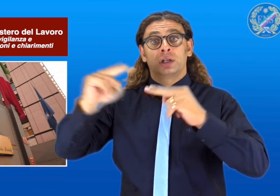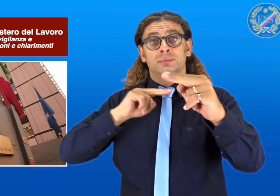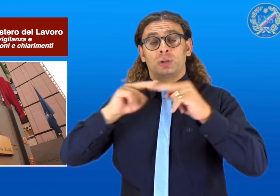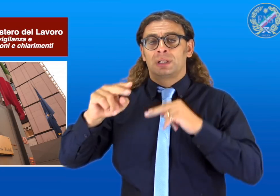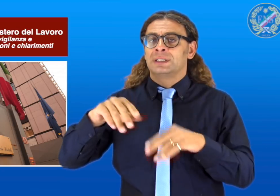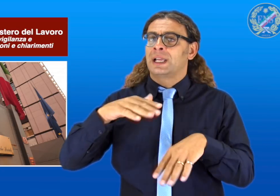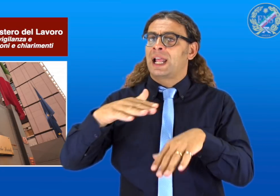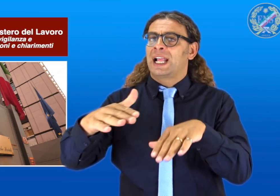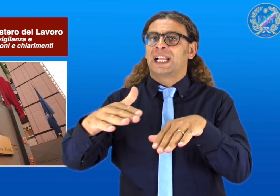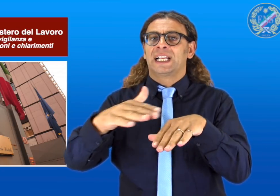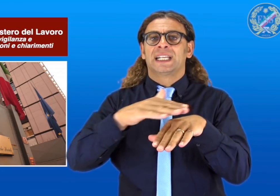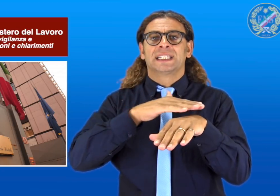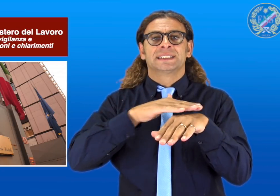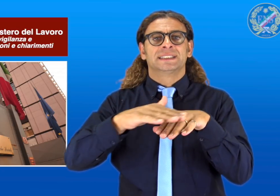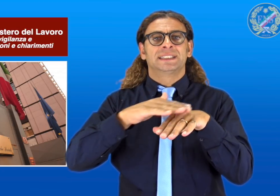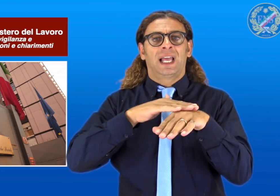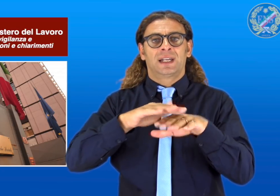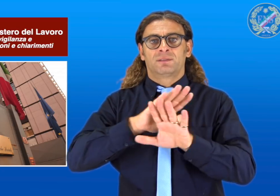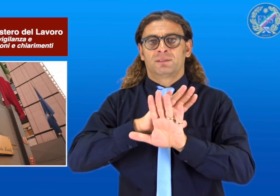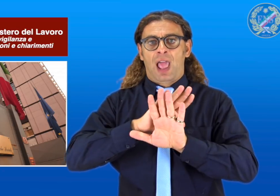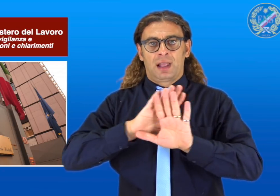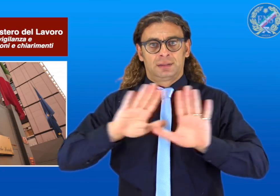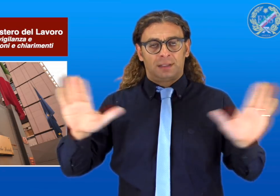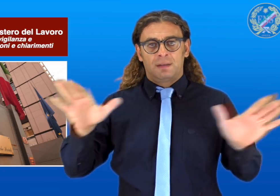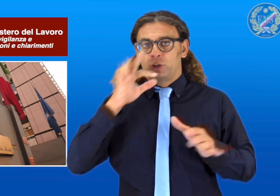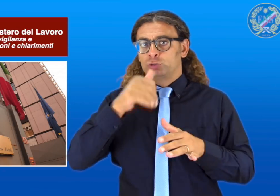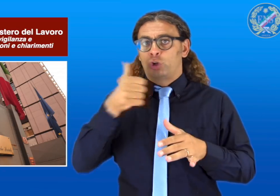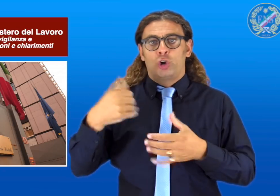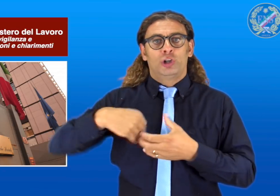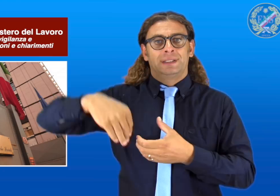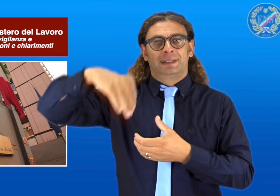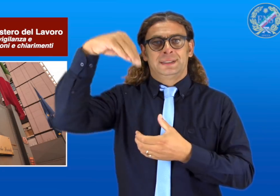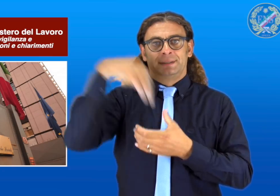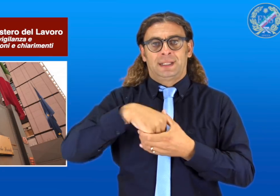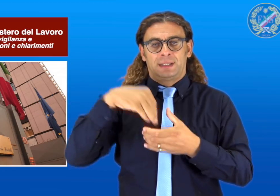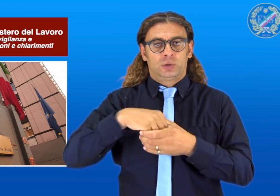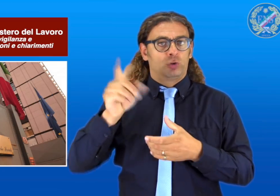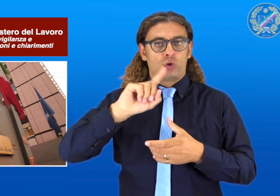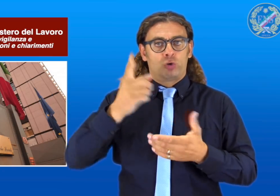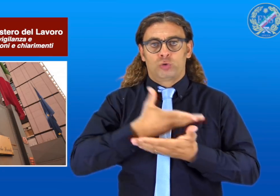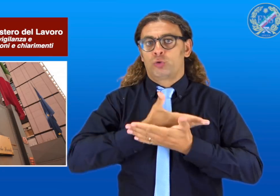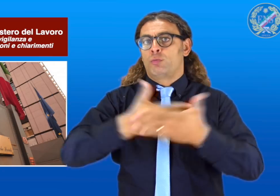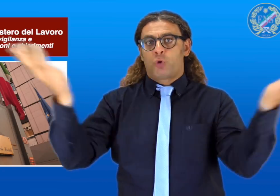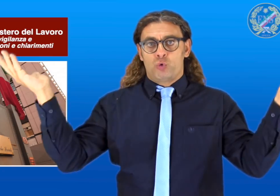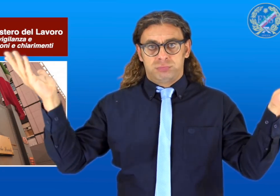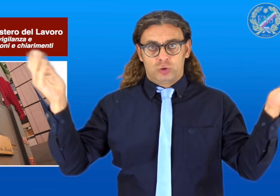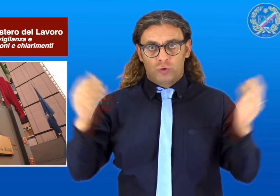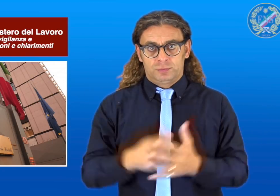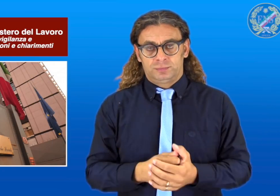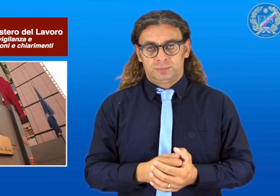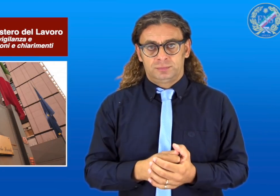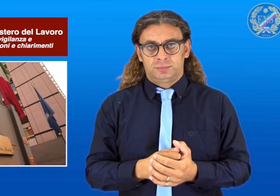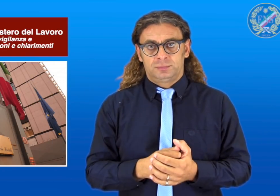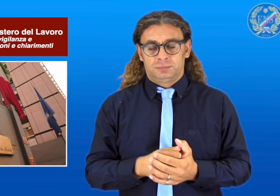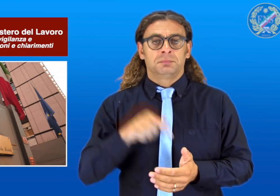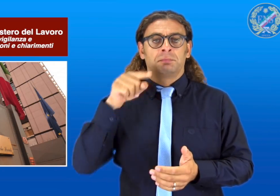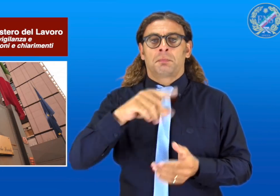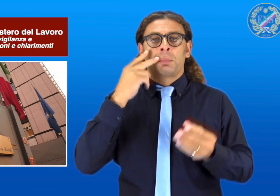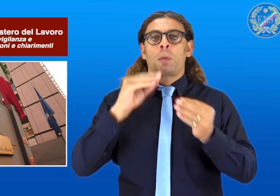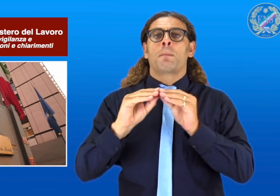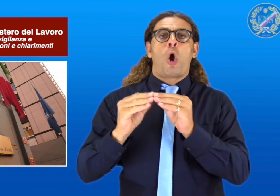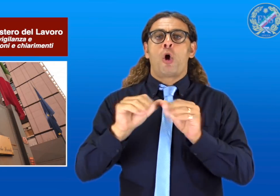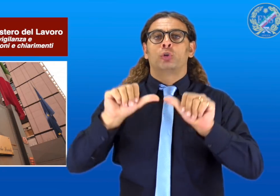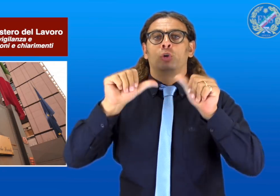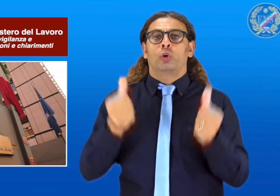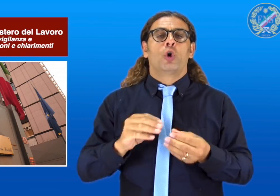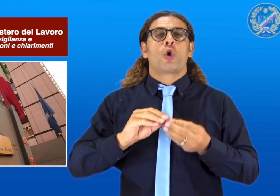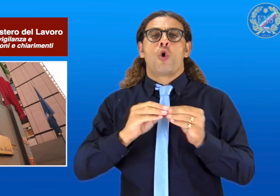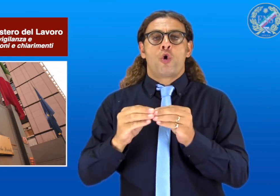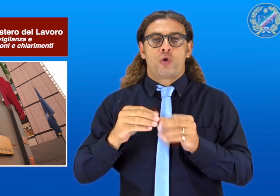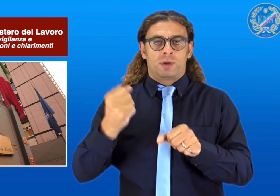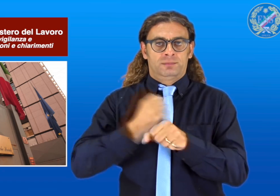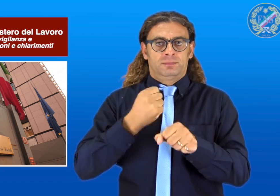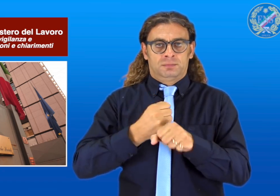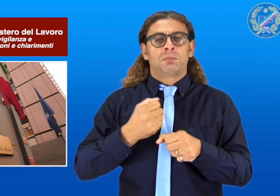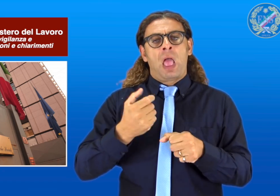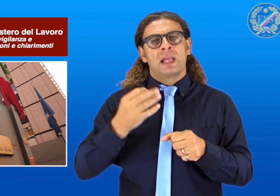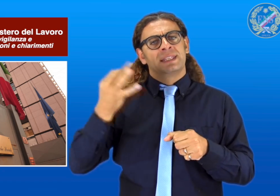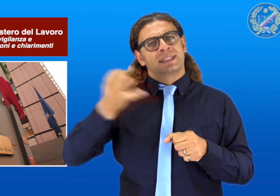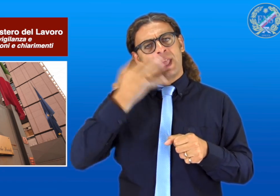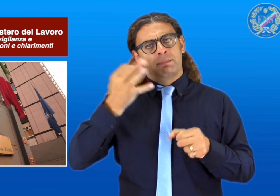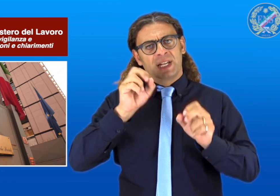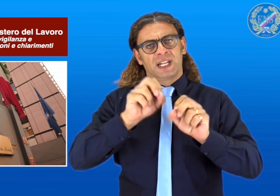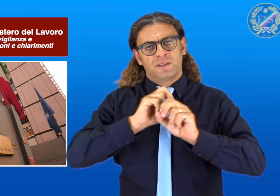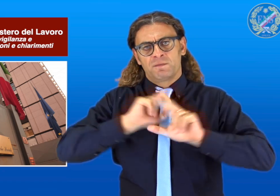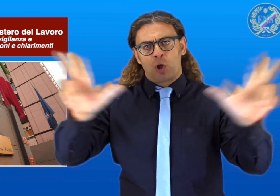del Collegio dei Probiviri e del Collegio Centrale dei Sindaci sarà riservata solo gli organi interni. Per diritto le informazioni saranno inviate anche ai